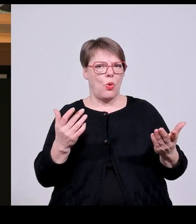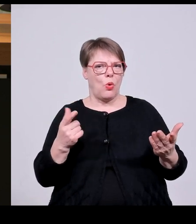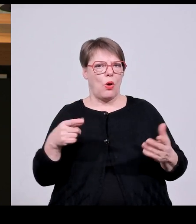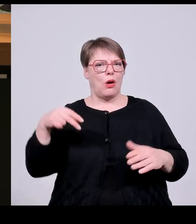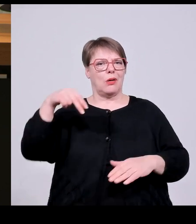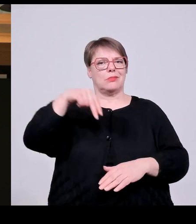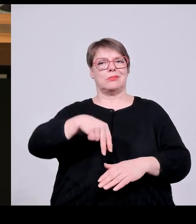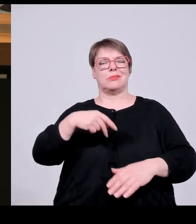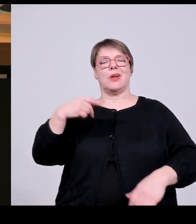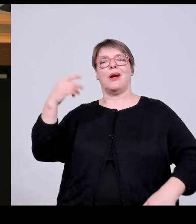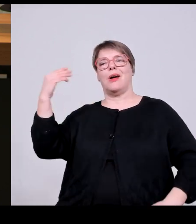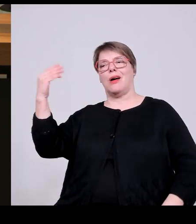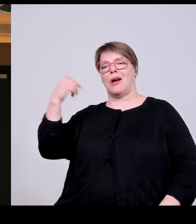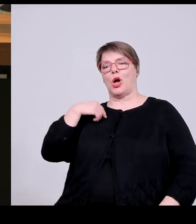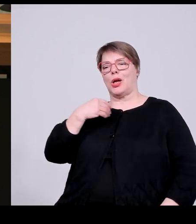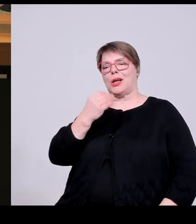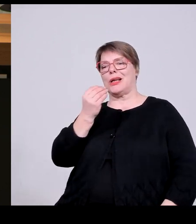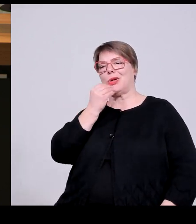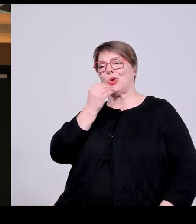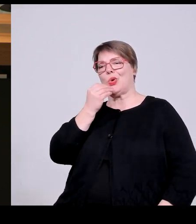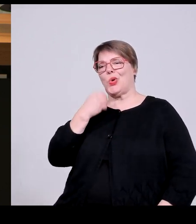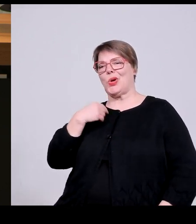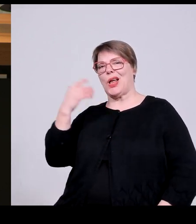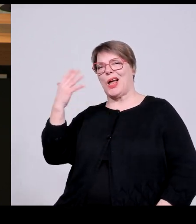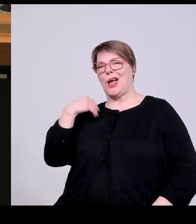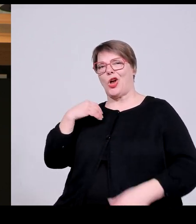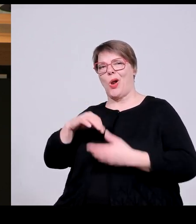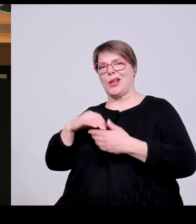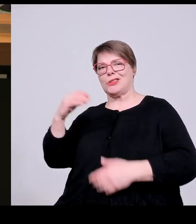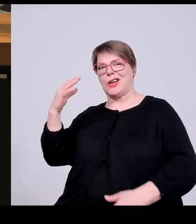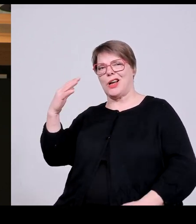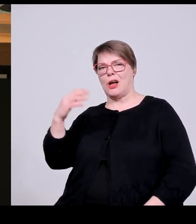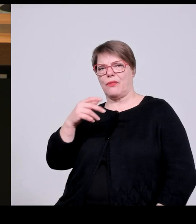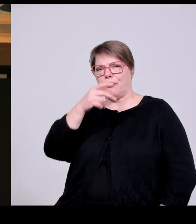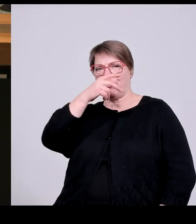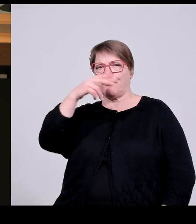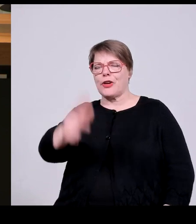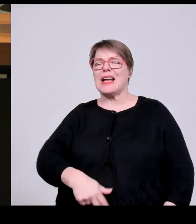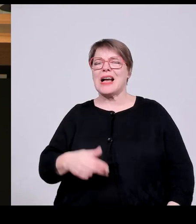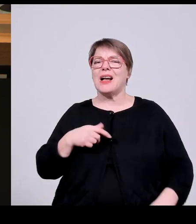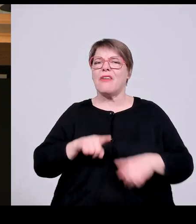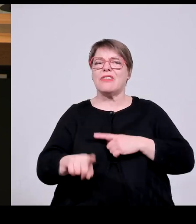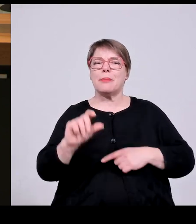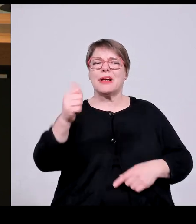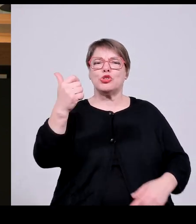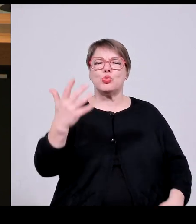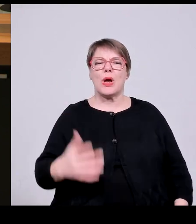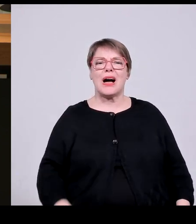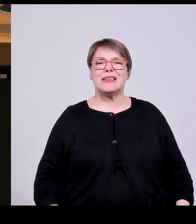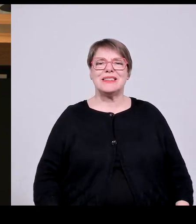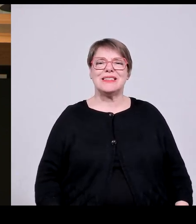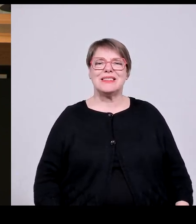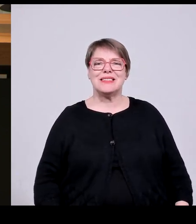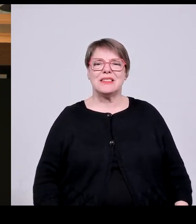vor sich her getrieben das Thema und dann hat man diesen Antrag zwar Presse öffenh